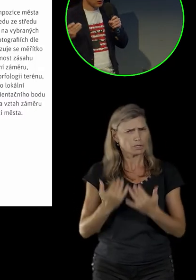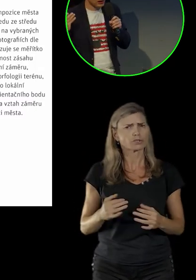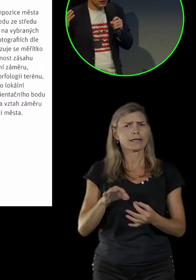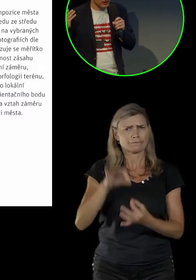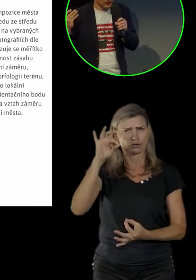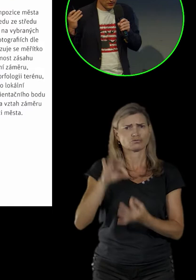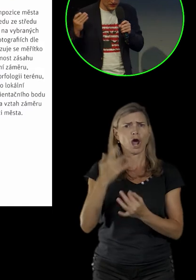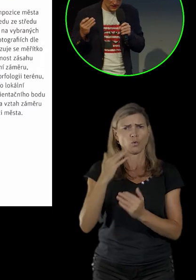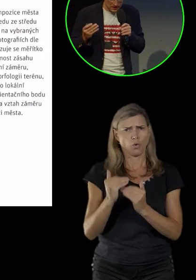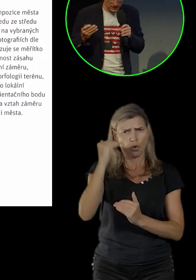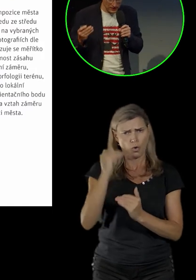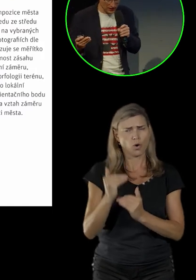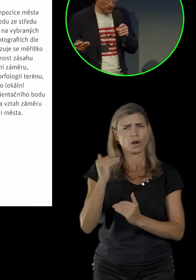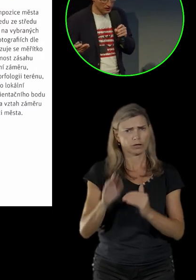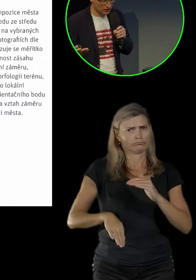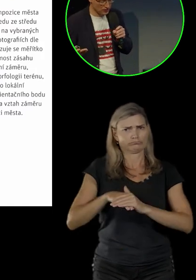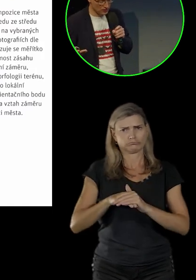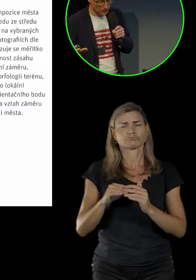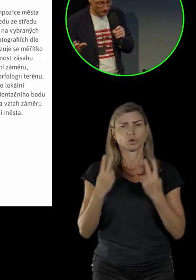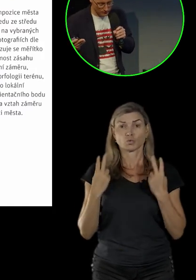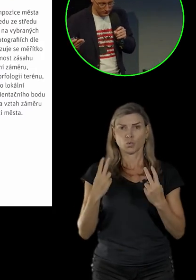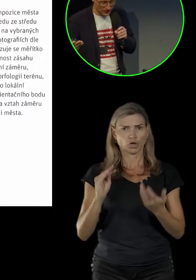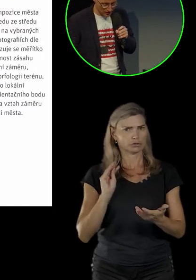Podle nás je zcela zásadní stanovit